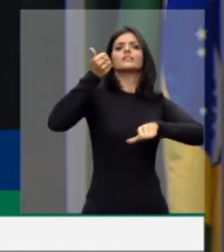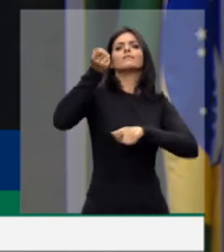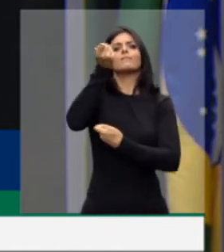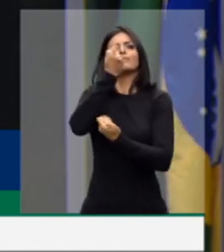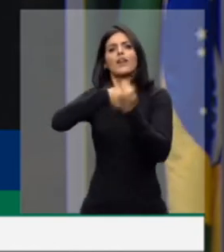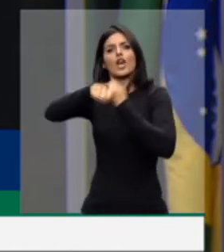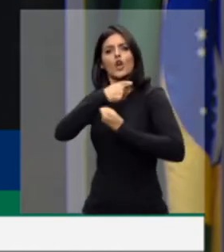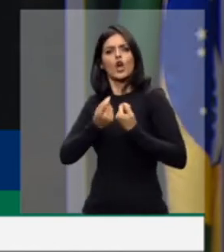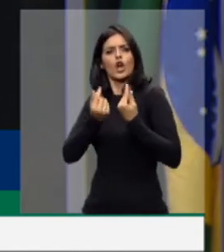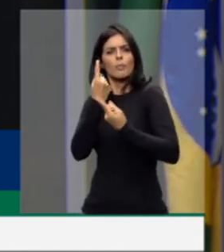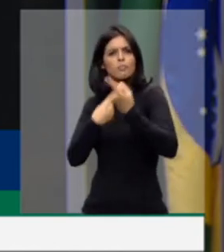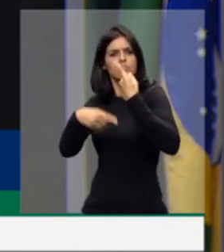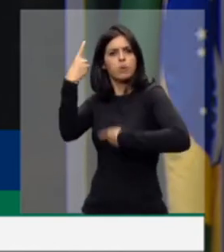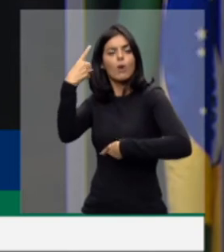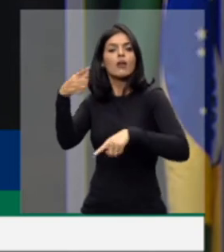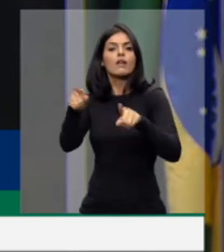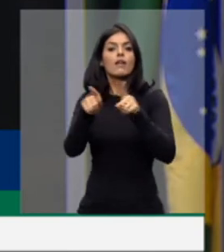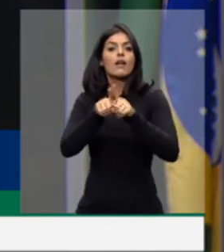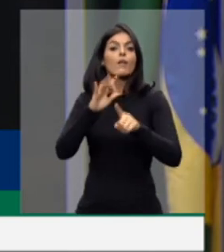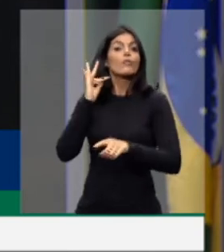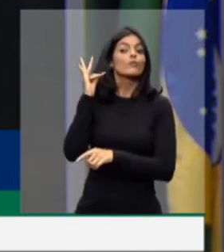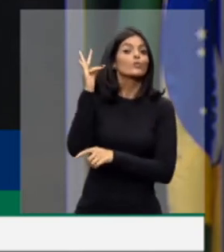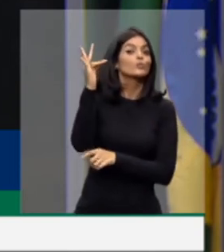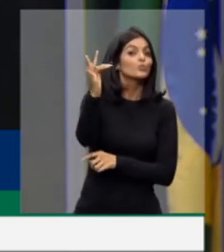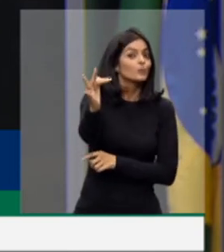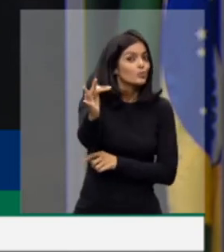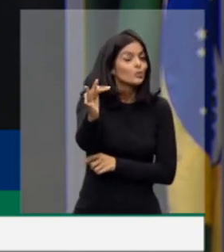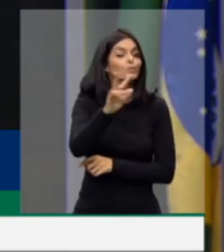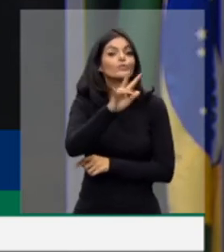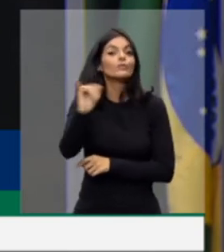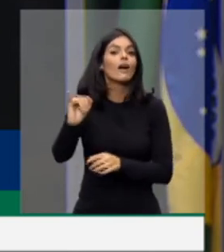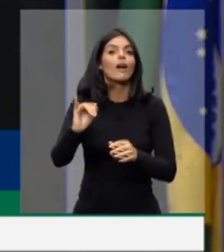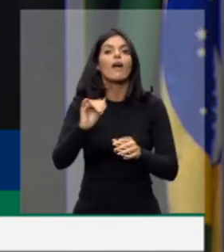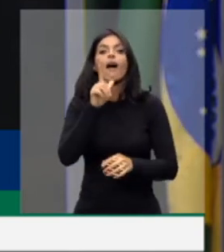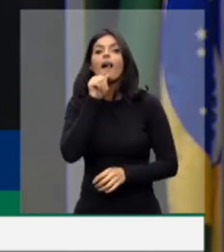QUE PODERÁSER CAPAZ DE FAZER A GRANDE TRANSFORMAÇÃO ECONÔMICA DO NOSSO PAÍS. E INCLUSIVE LIBERANDO NO FUTURO,